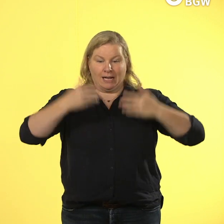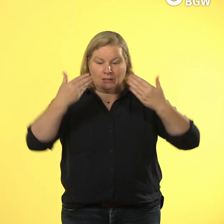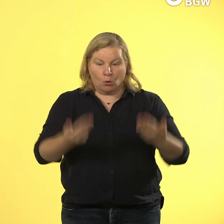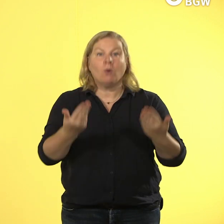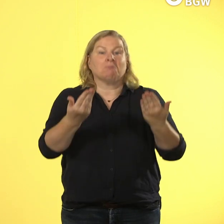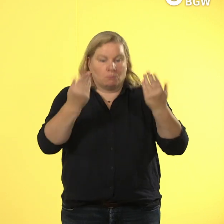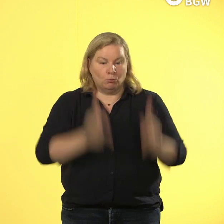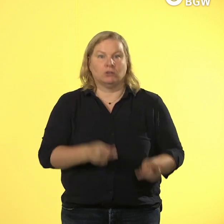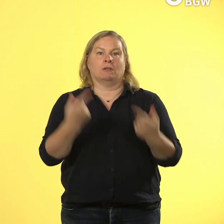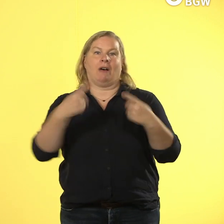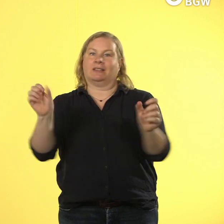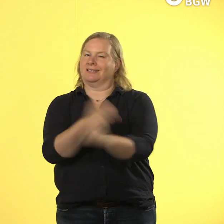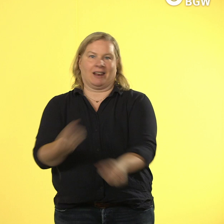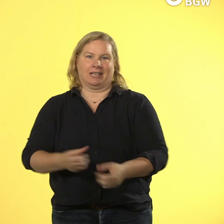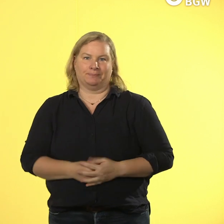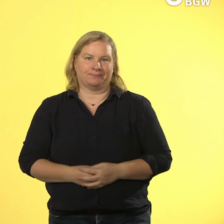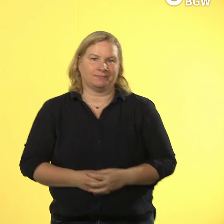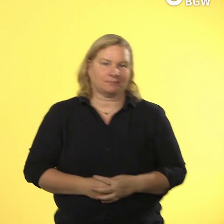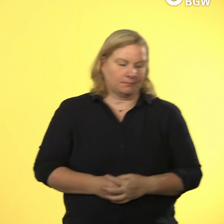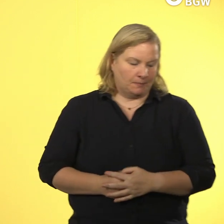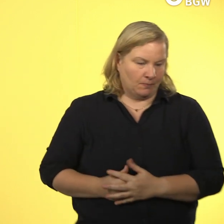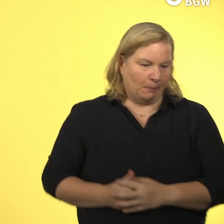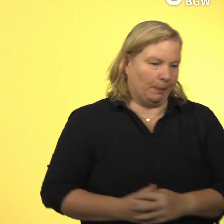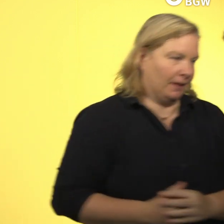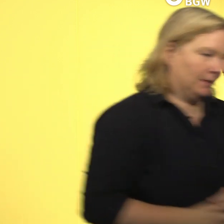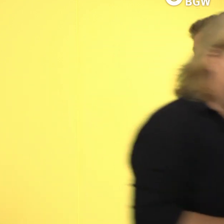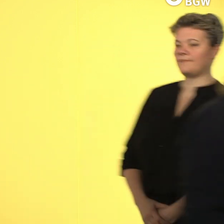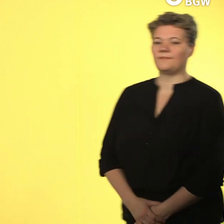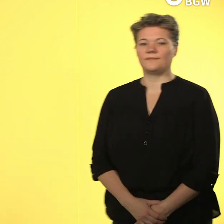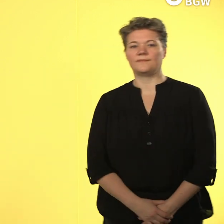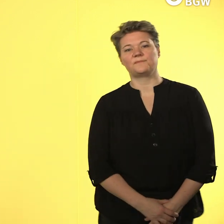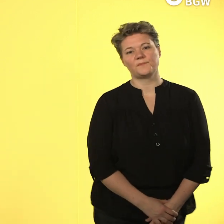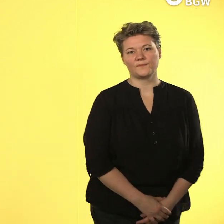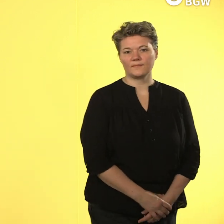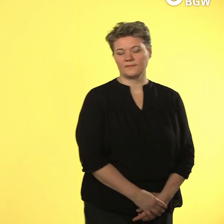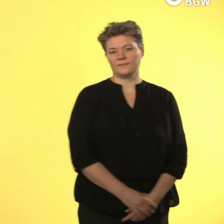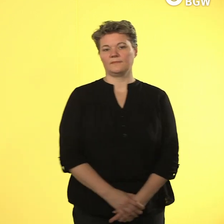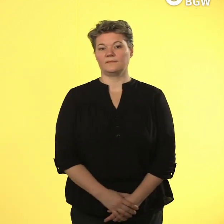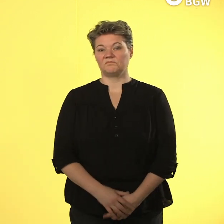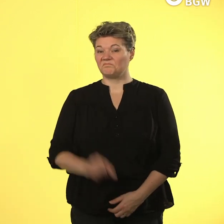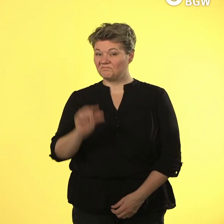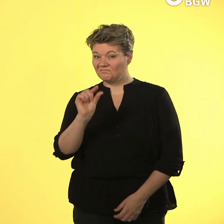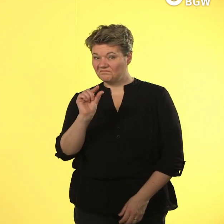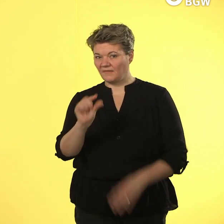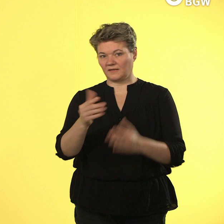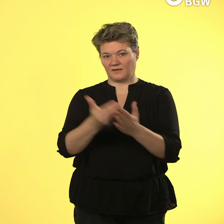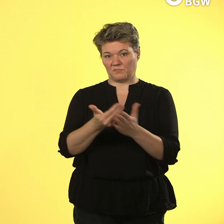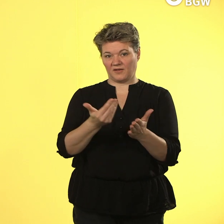Ich gebe Ihnen ein Beispiel, wie ich mich da wiedergefunden habe beim Thema Veränderung. Und dann werden wir uns in eine Pause verabschieden